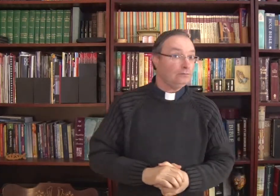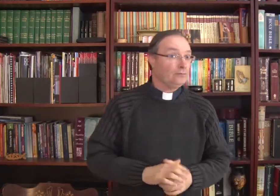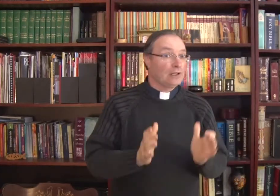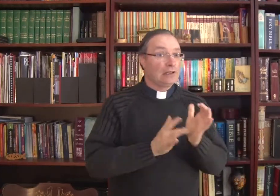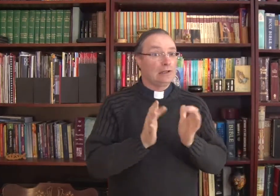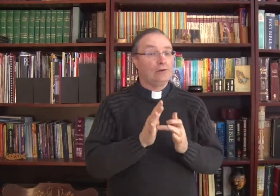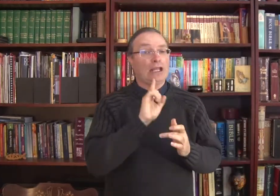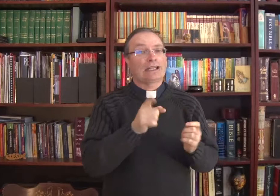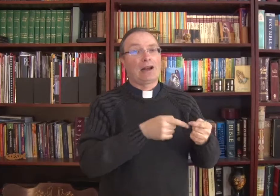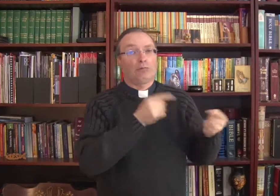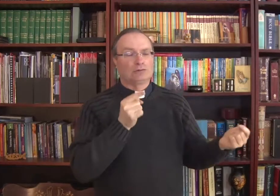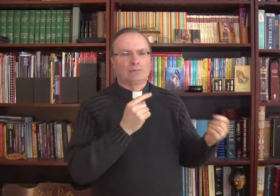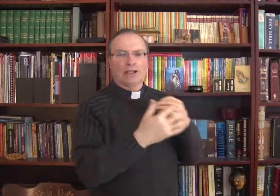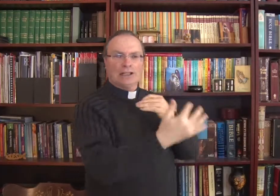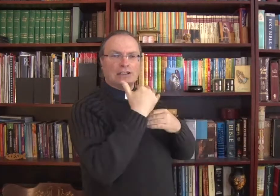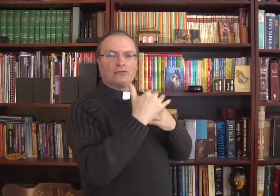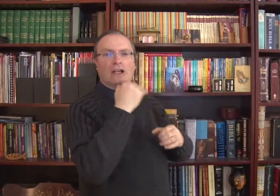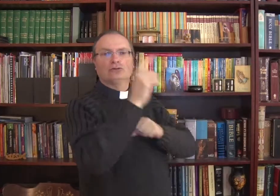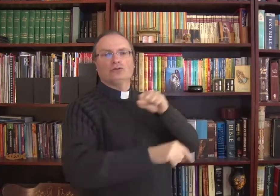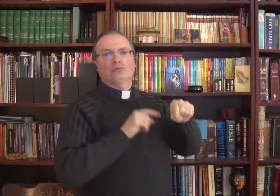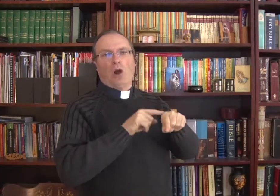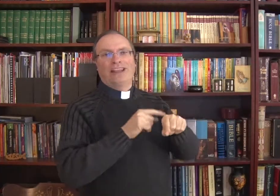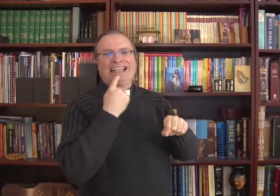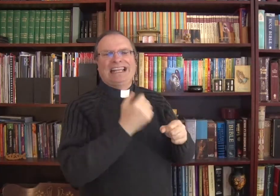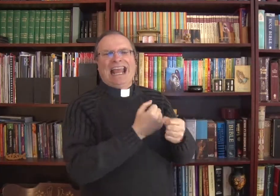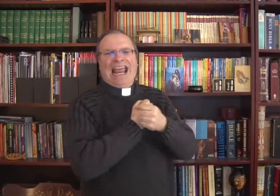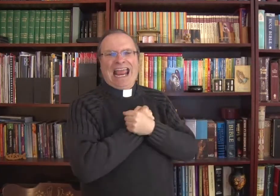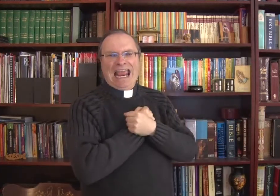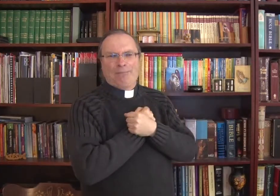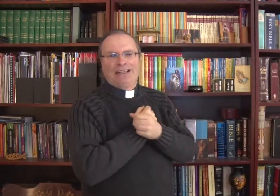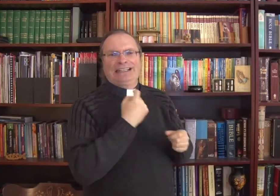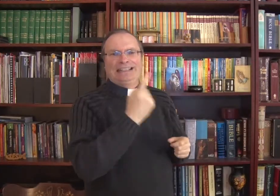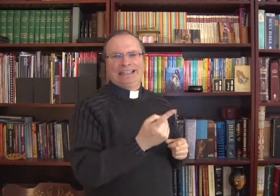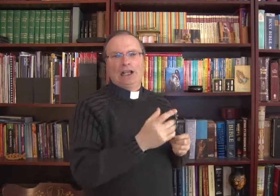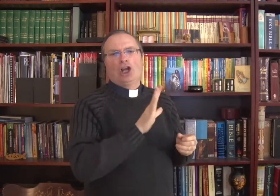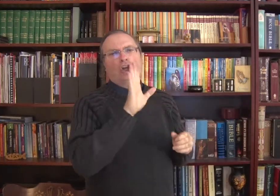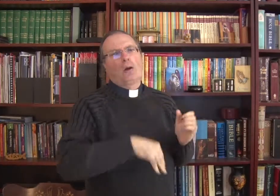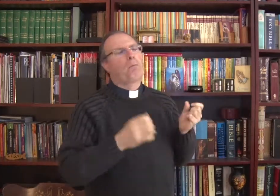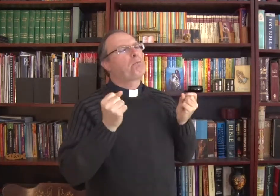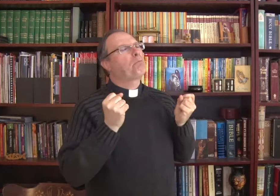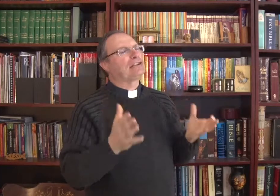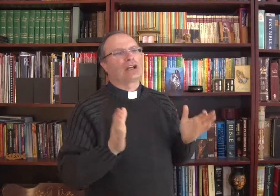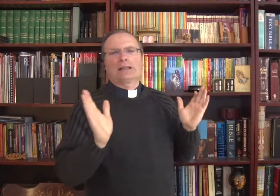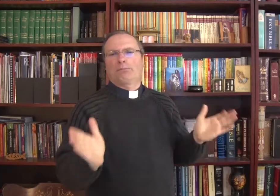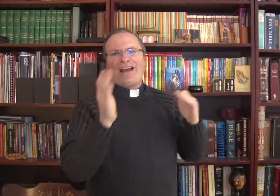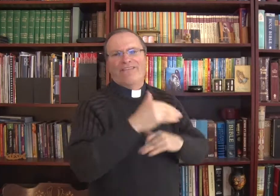Jésus est à l’opposé de l’influence du monde qui aime dire que personne n’est parfait,